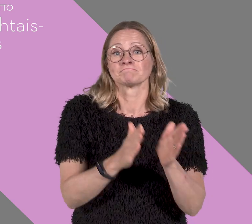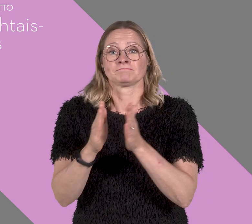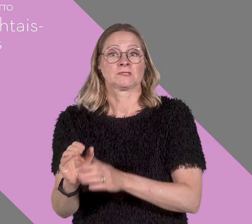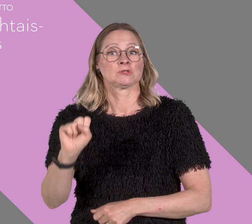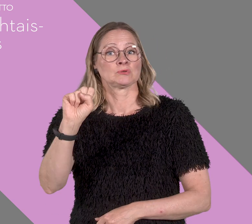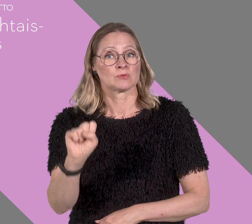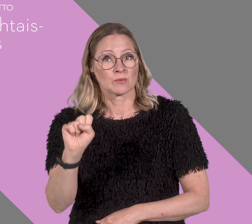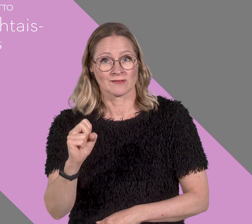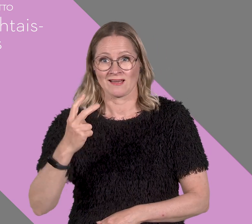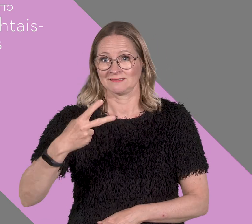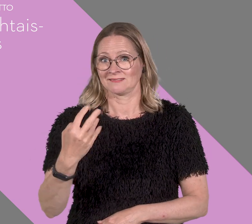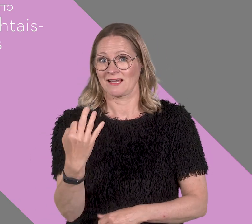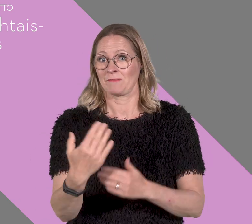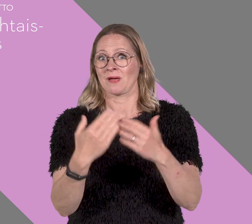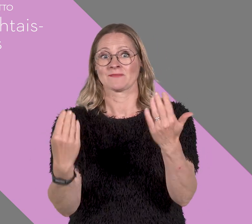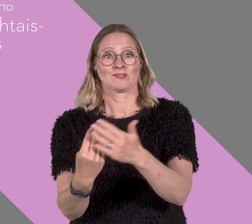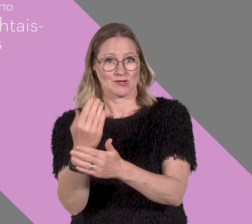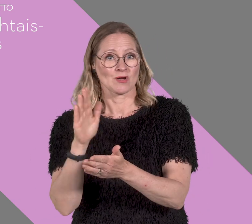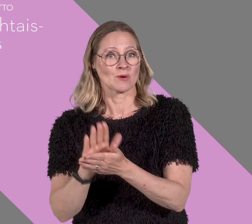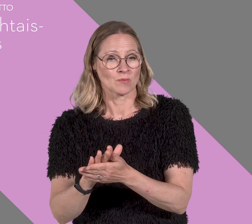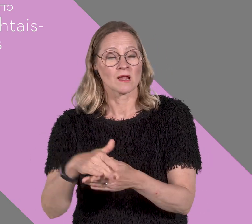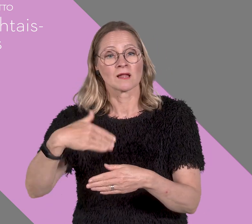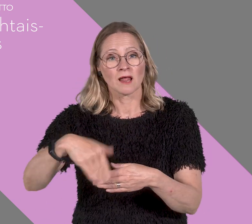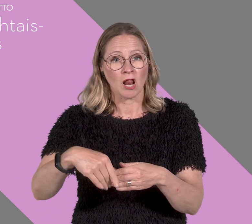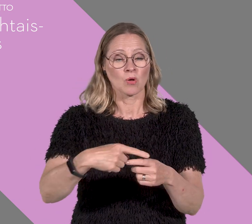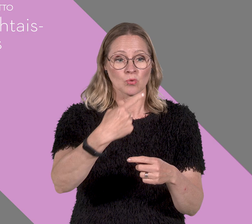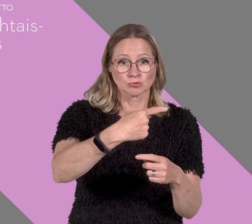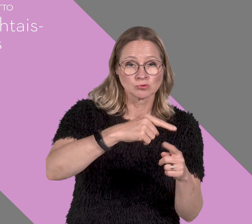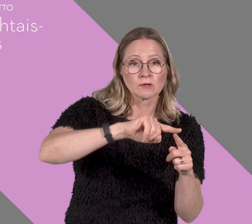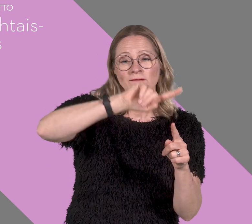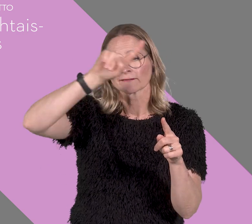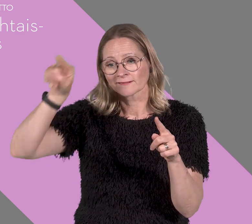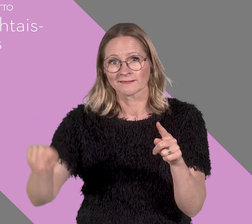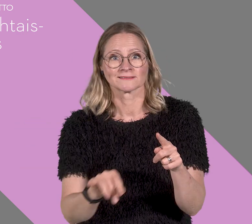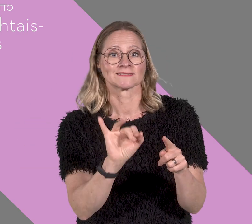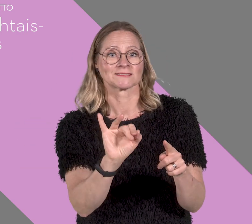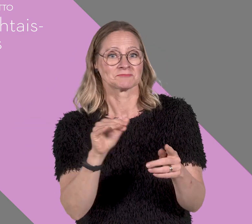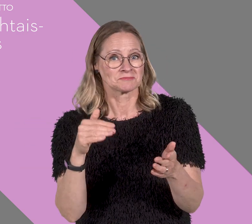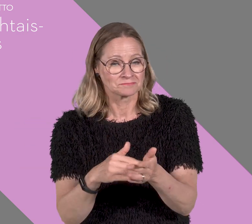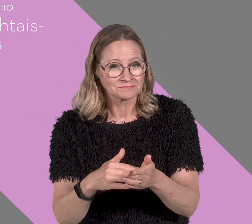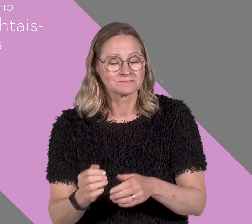ja sunnuntaina 28.5. klo 11−19.